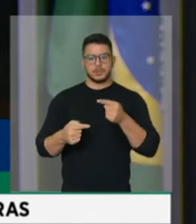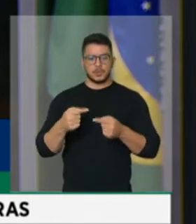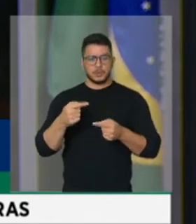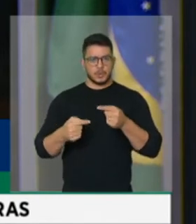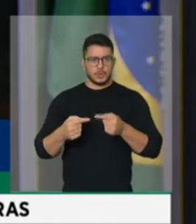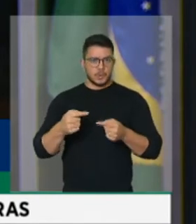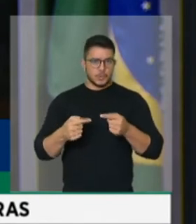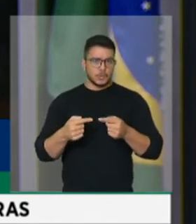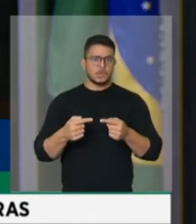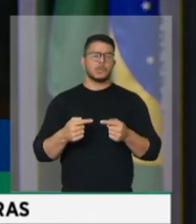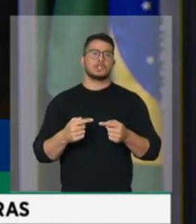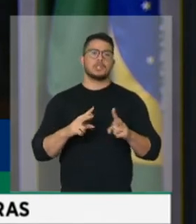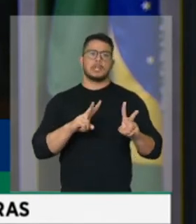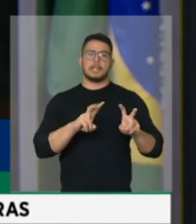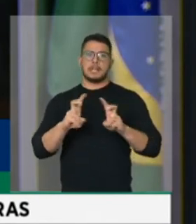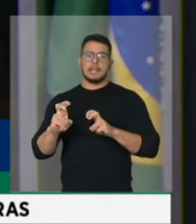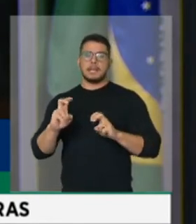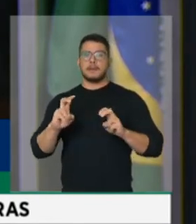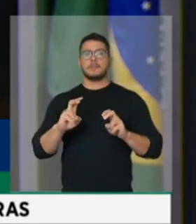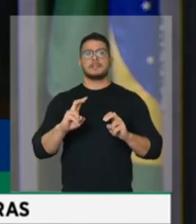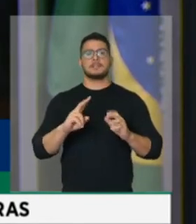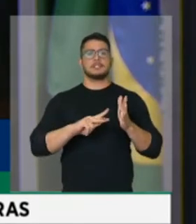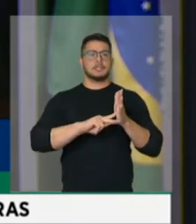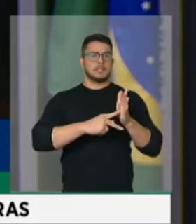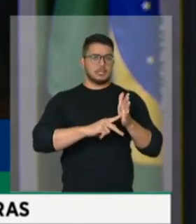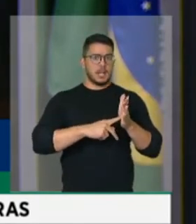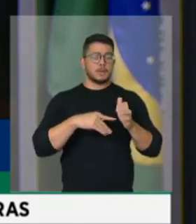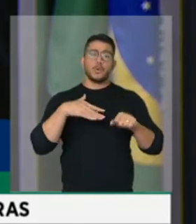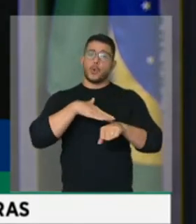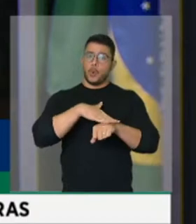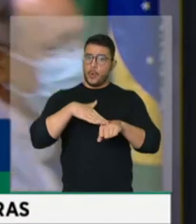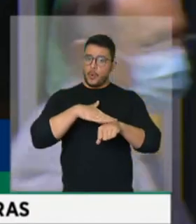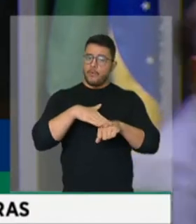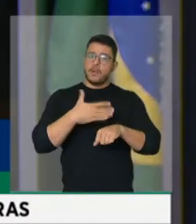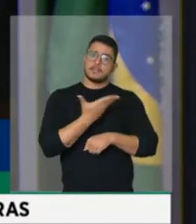PRESIDENTE, EU QUERO AQUI DESGRAVAR O RELATOR DA MATÉ RIA, DEPUTADO ELMAR